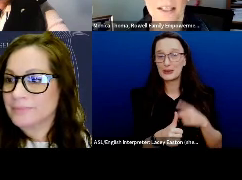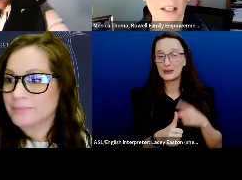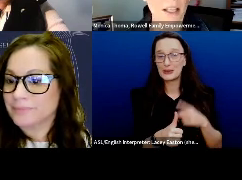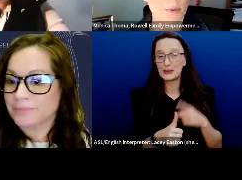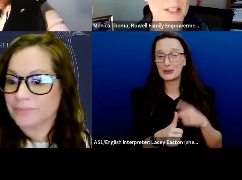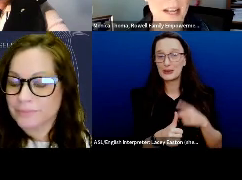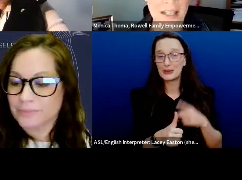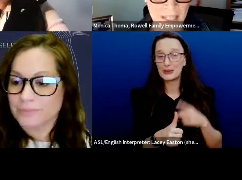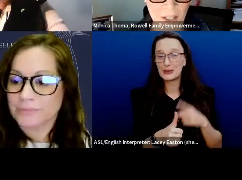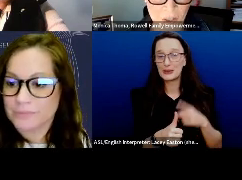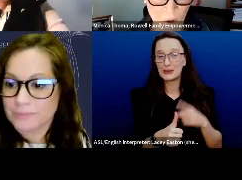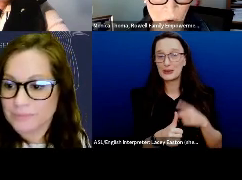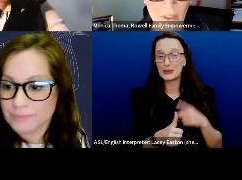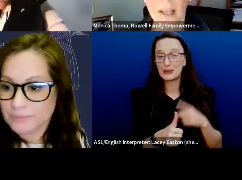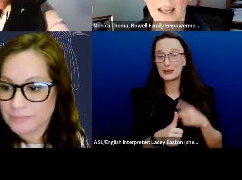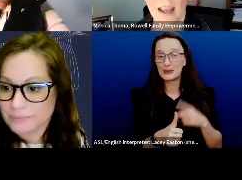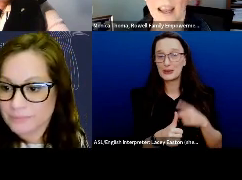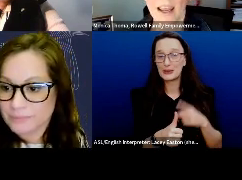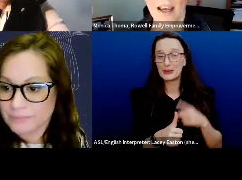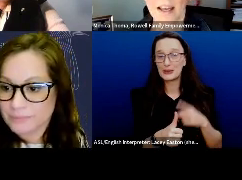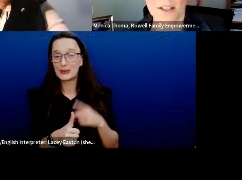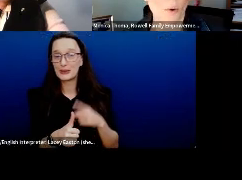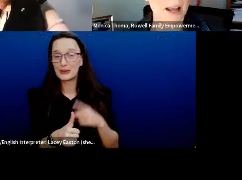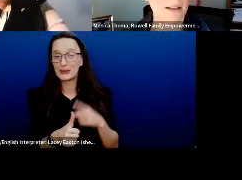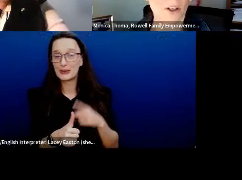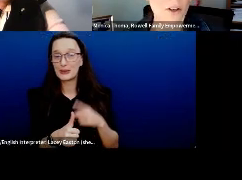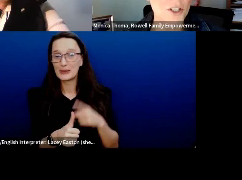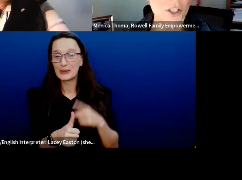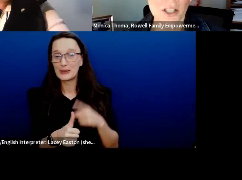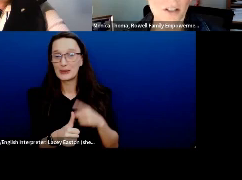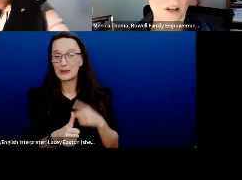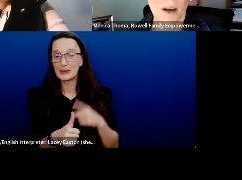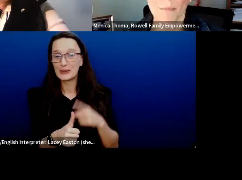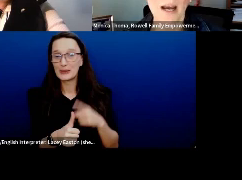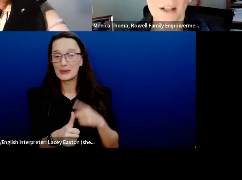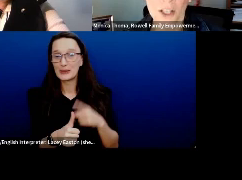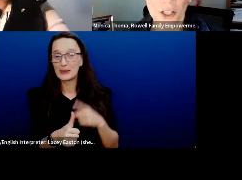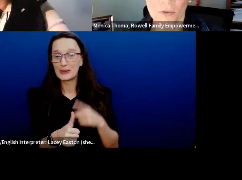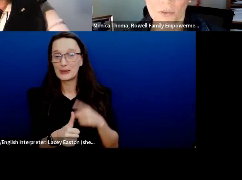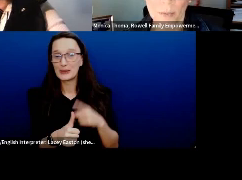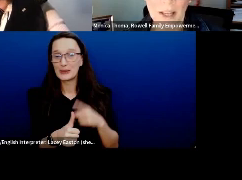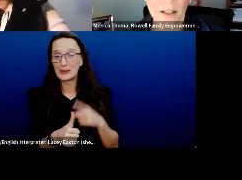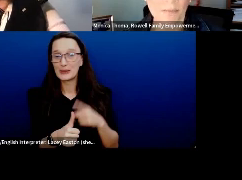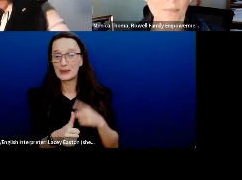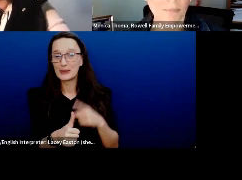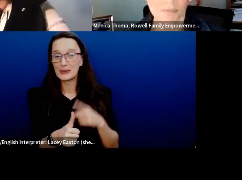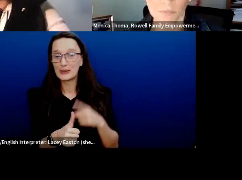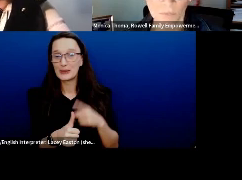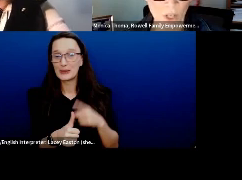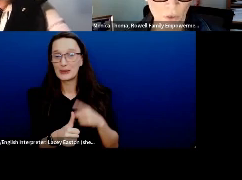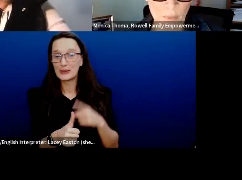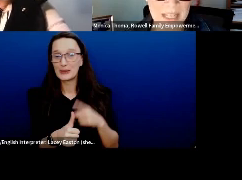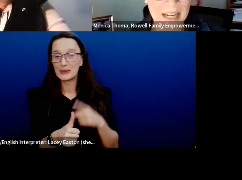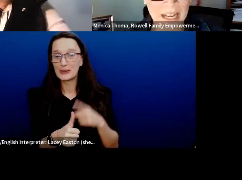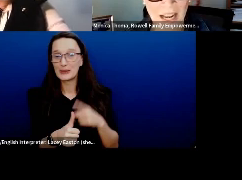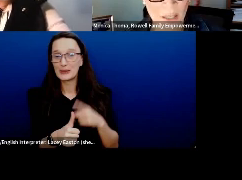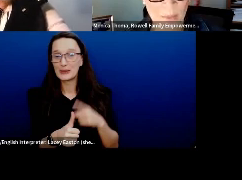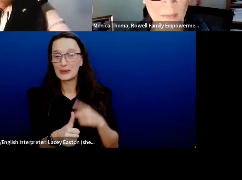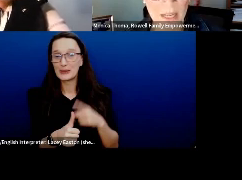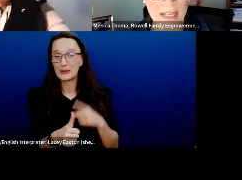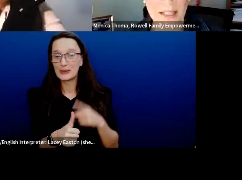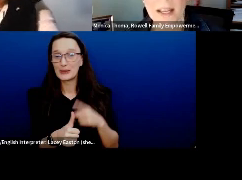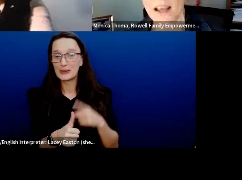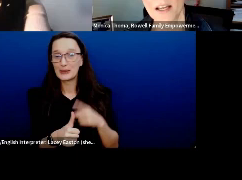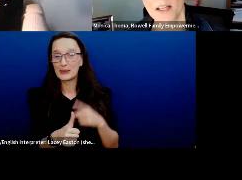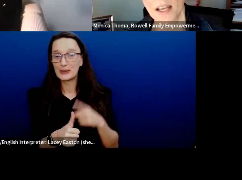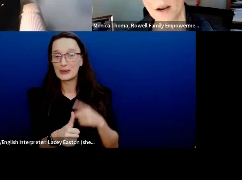hasta que tenía 19 años, así que aprendí mucho de él al asistir a las reuniones del IEP